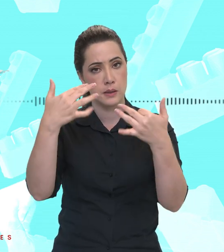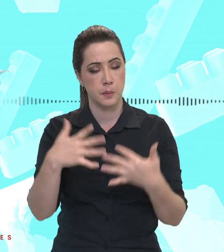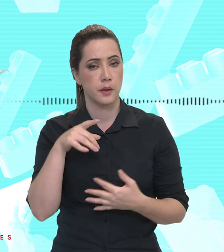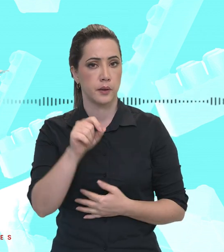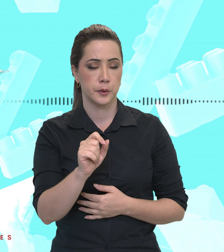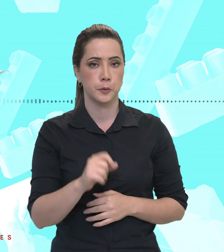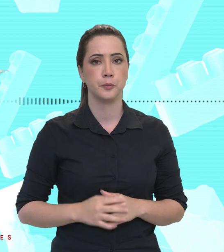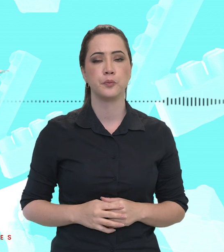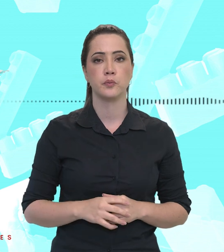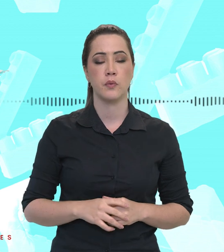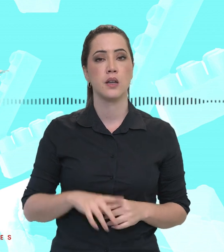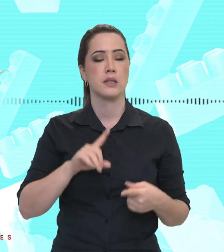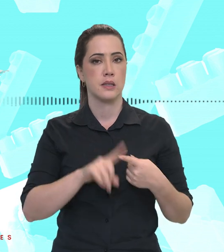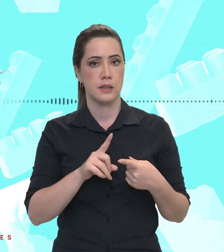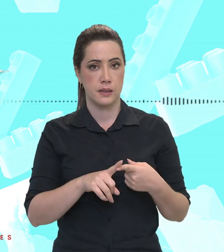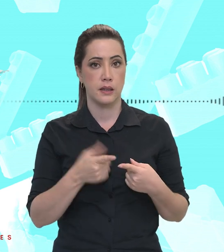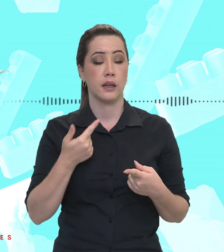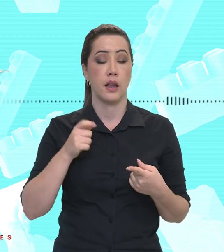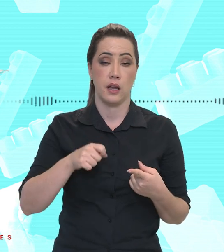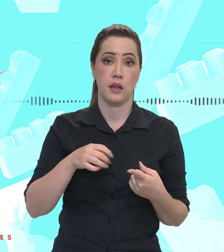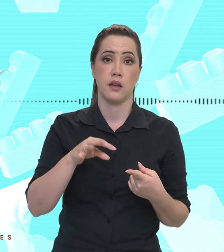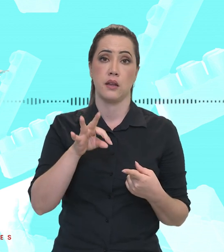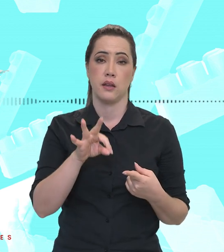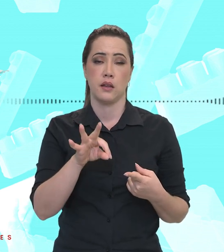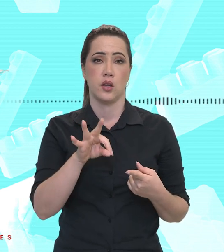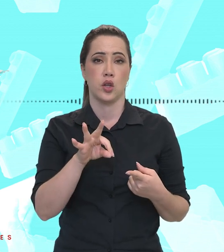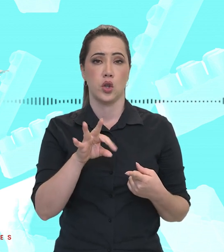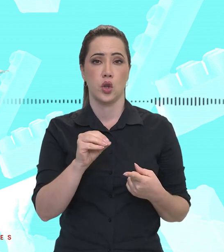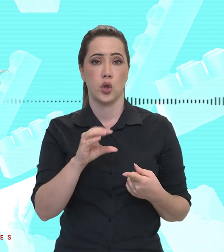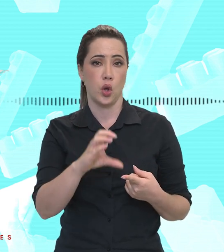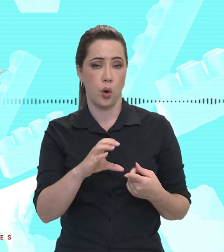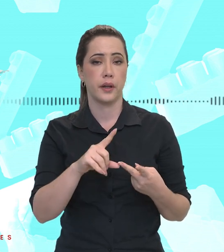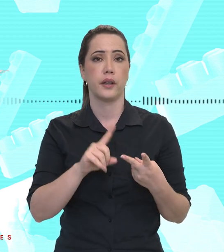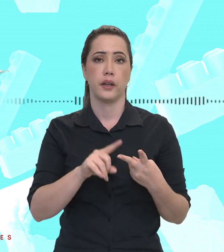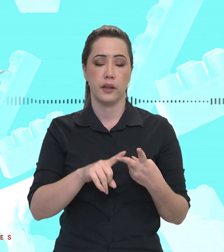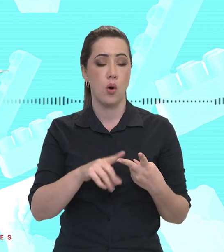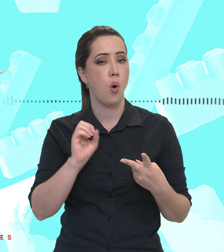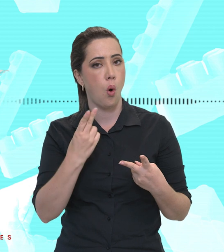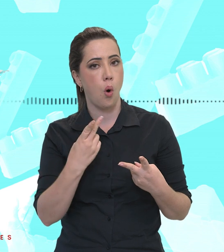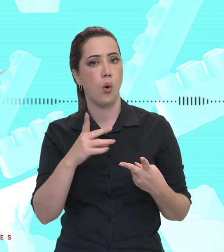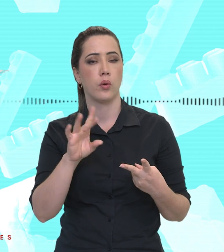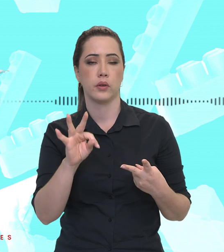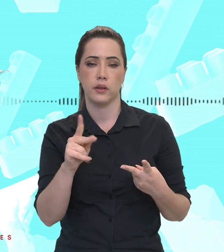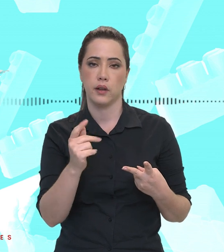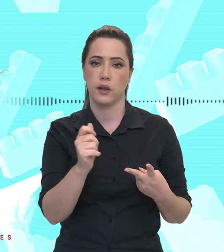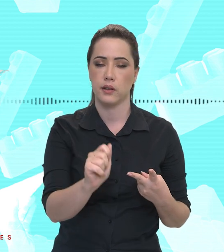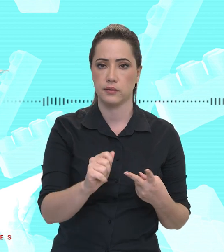associadas ao Tourette são o transtorno obsessivo-compulsivo (TOC) e o transtorno de déficit de atenção e hiperatividade (TDAH).